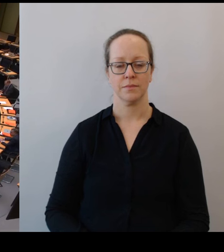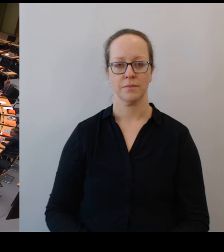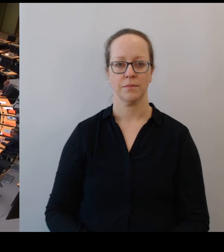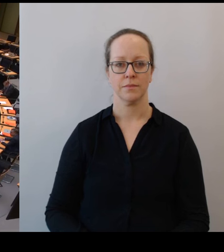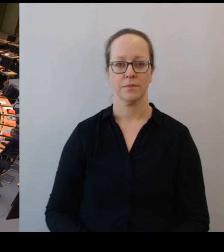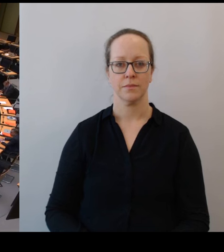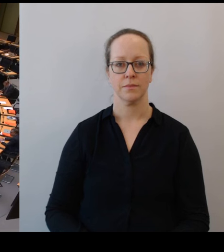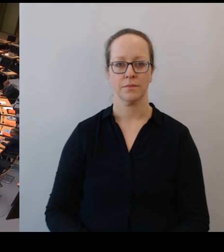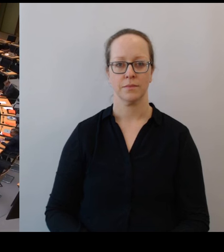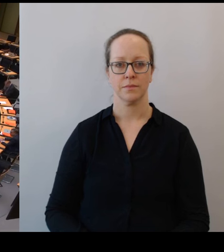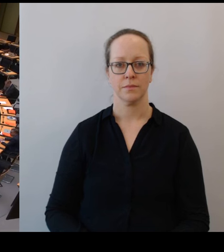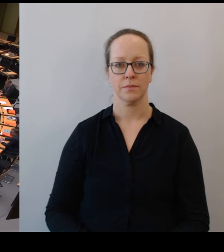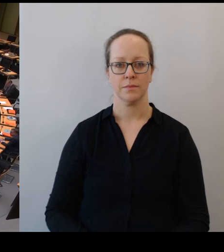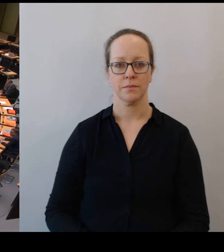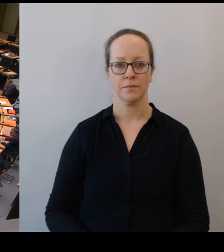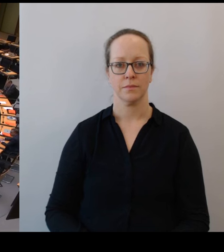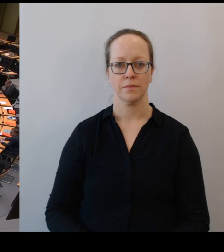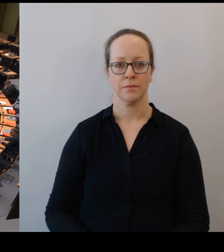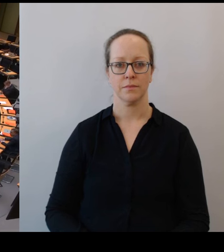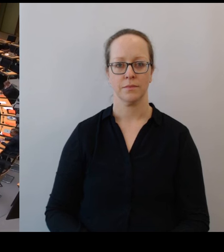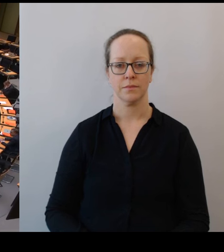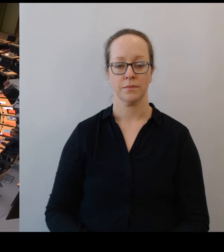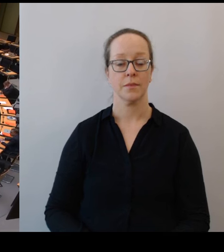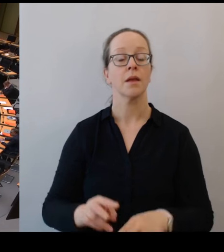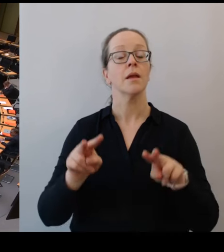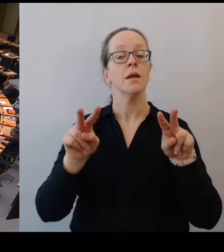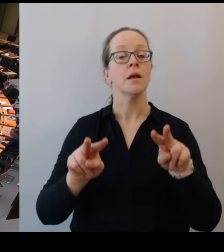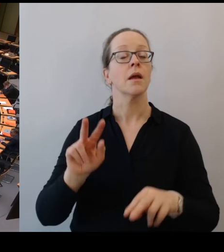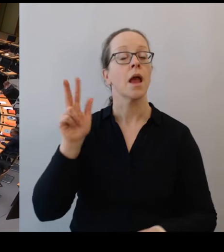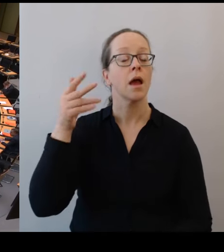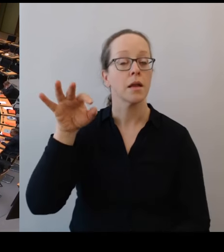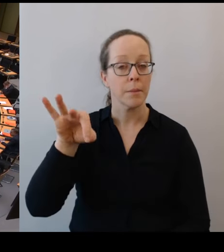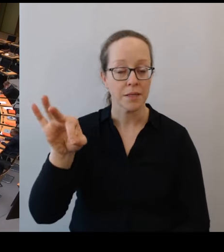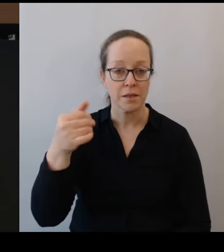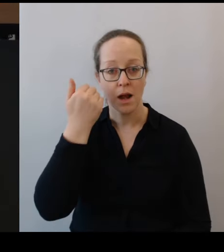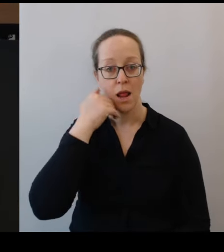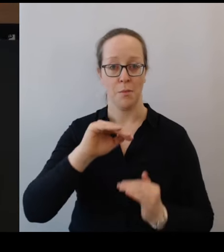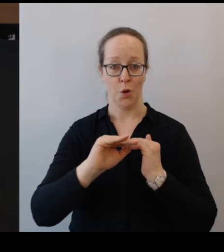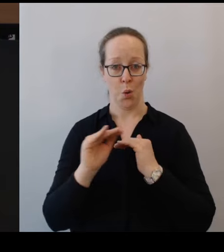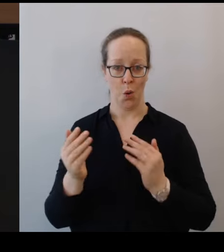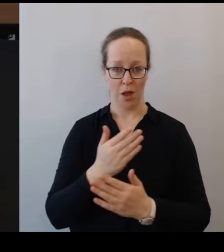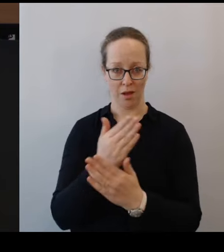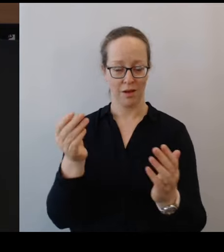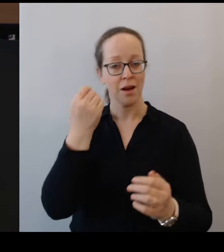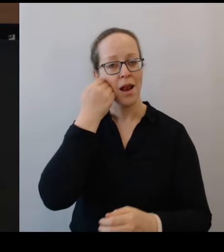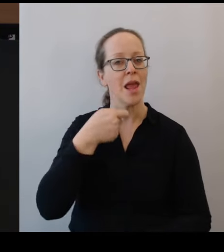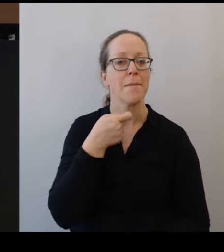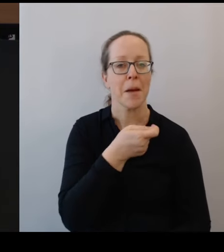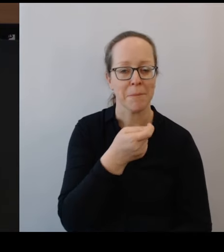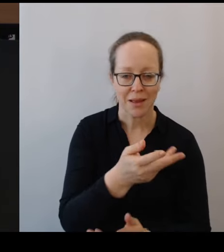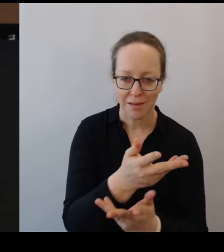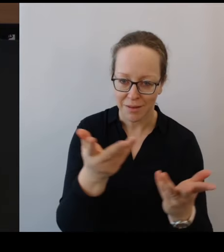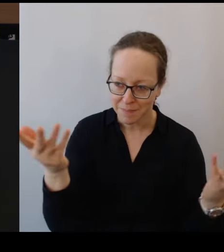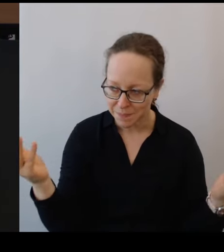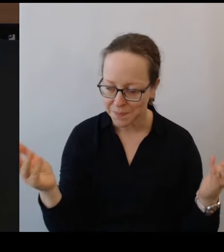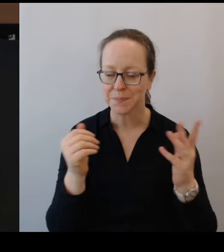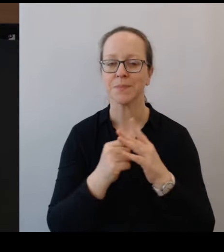(Rednerwechsel) Sehr geehrter Herr Präsident! Liebe Kolleginnen und Kollegen! Liebe Mieterinnen und Mieter! Dass man sich von warmen Worten und substanzlosem Geschwafel auch nichts